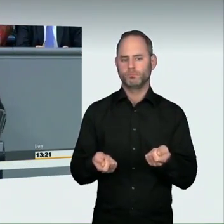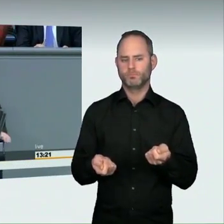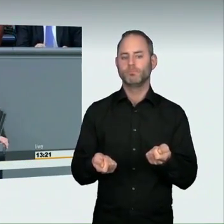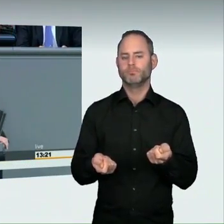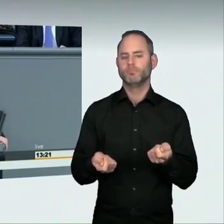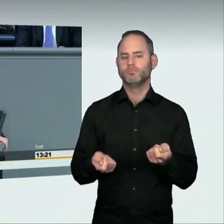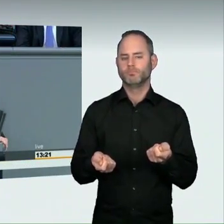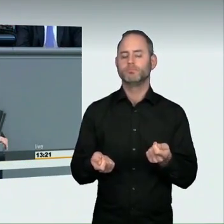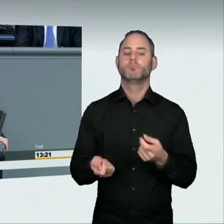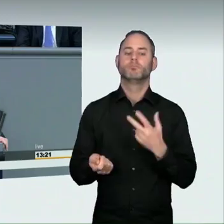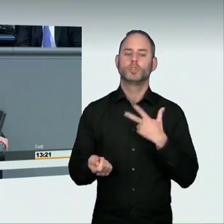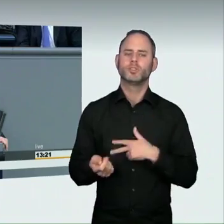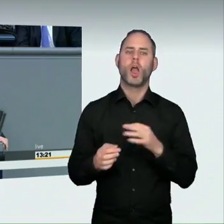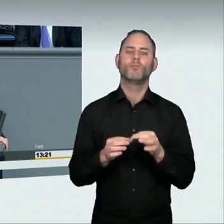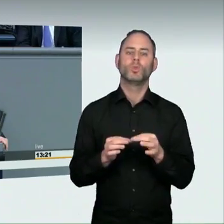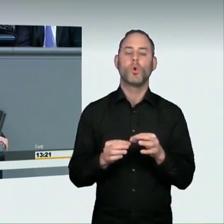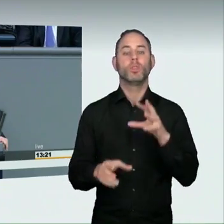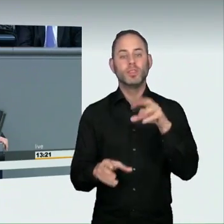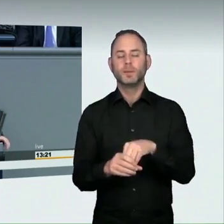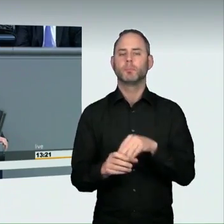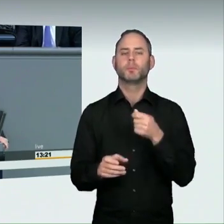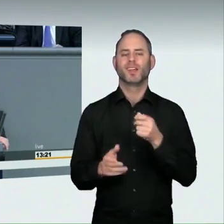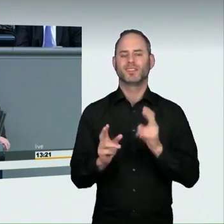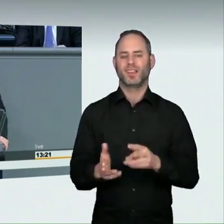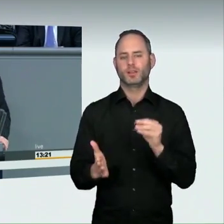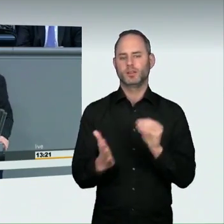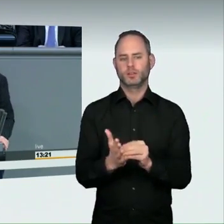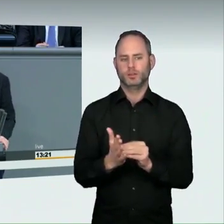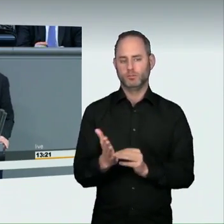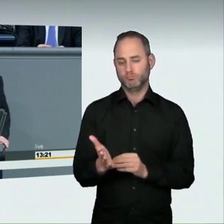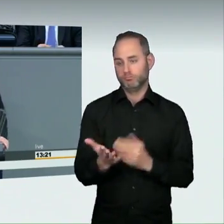Erlauben Sie mir noch zwei Sätze zum Thema Wohnungsbau.